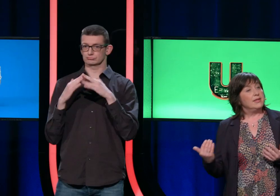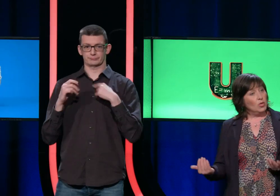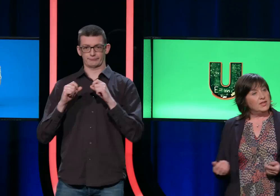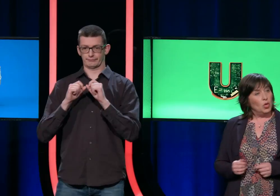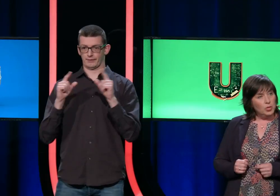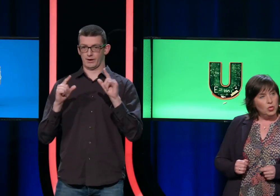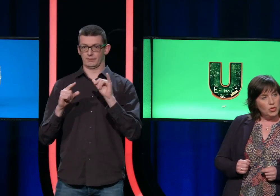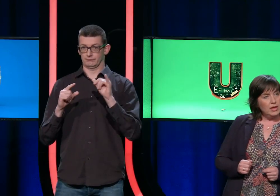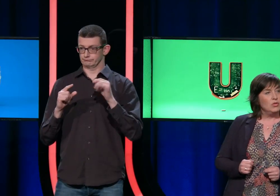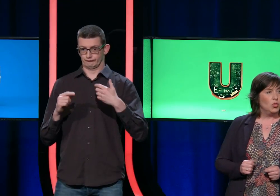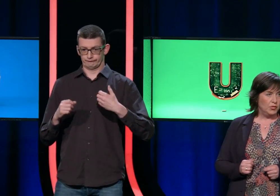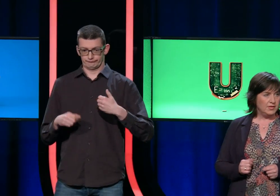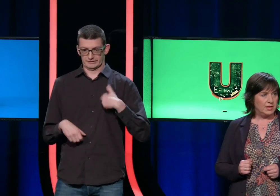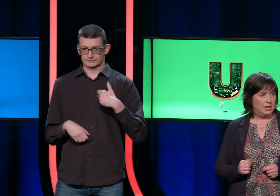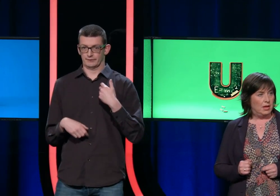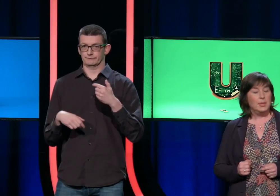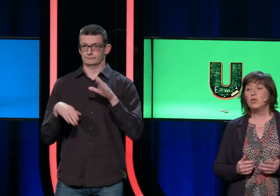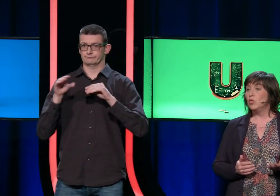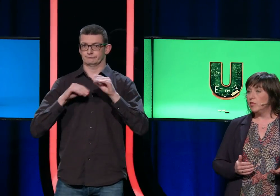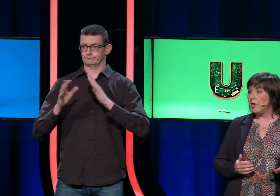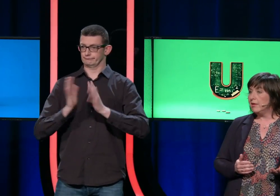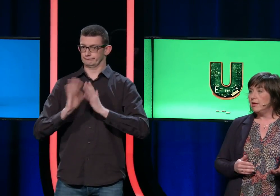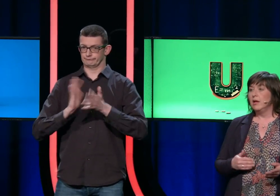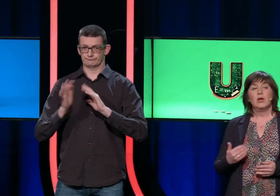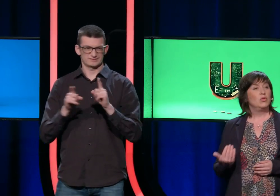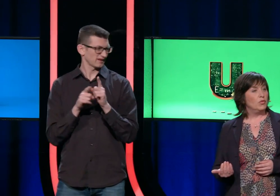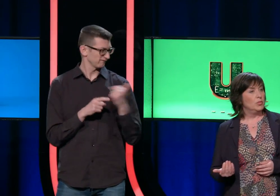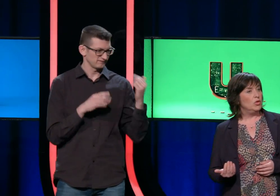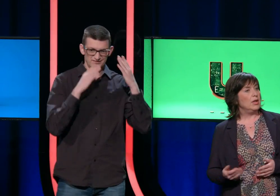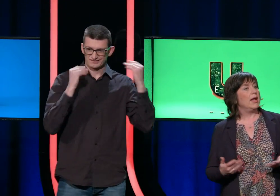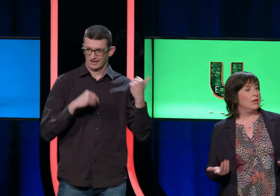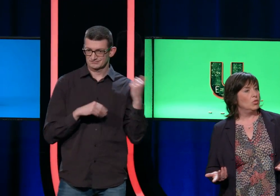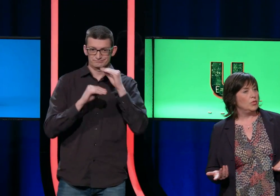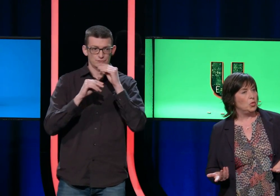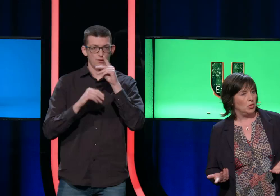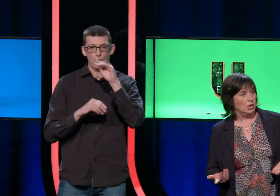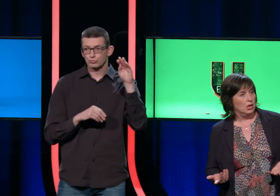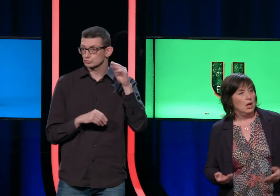Kristof is opgegroeid in een doof gezin met een dove vader, een dove moeder en een dove broer.